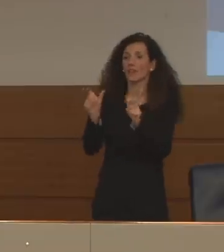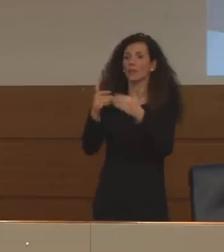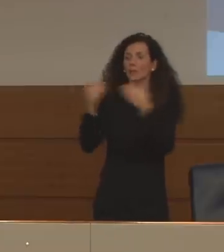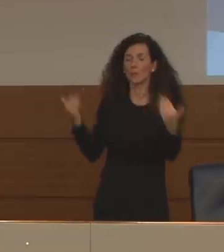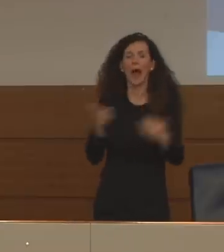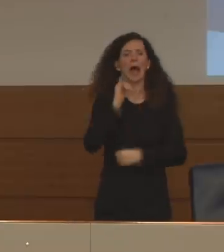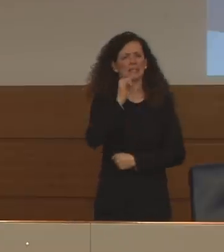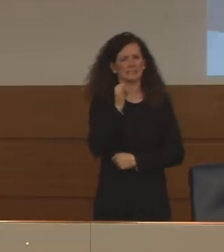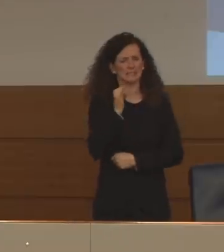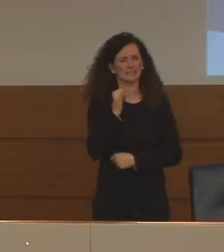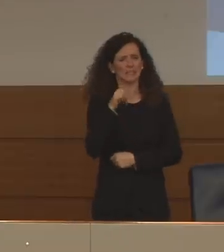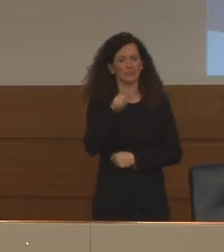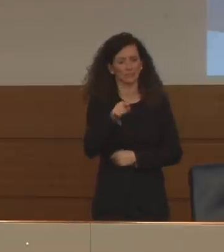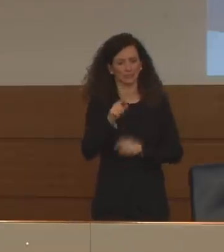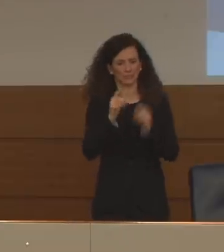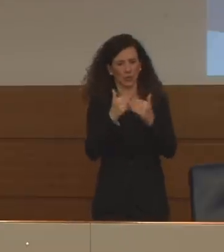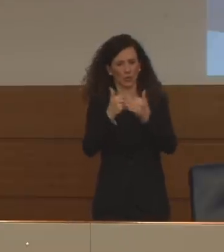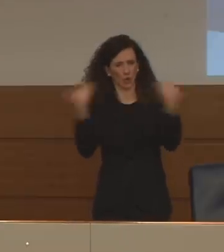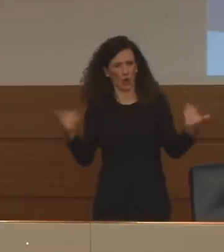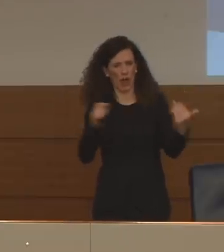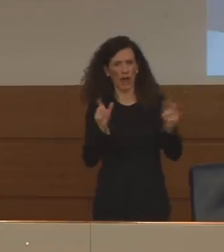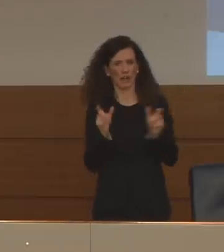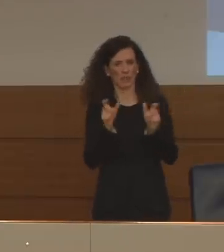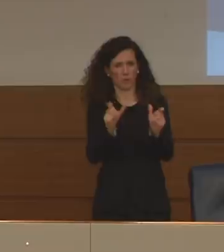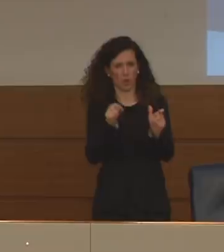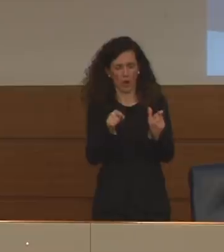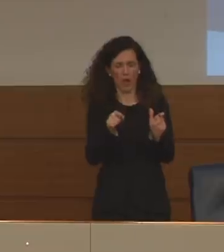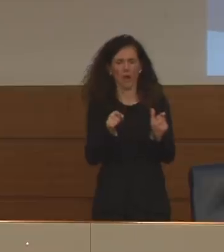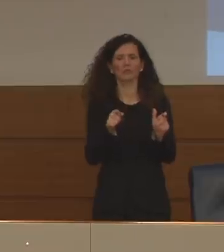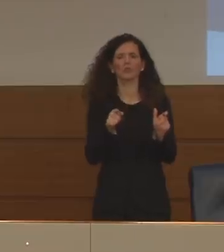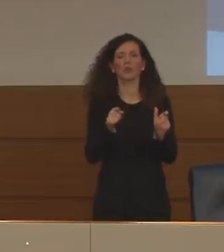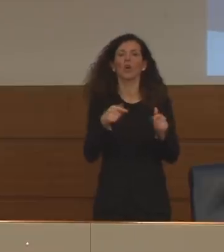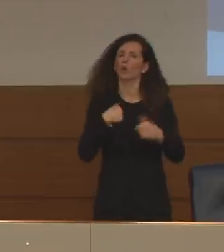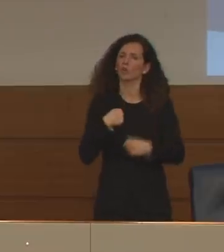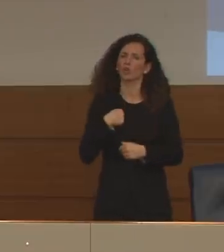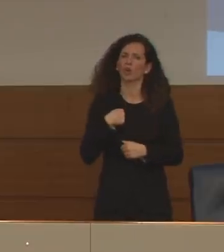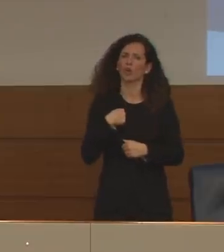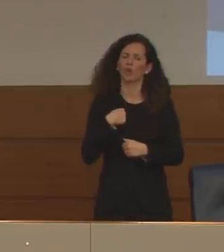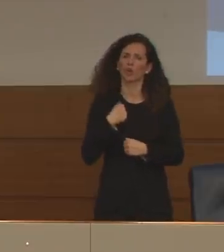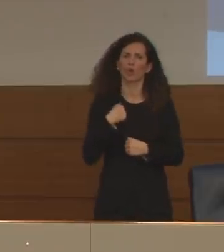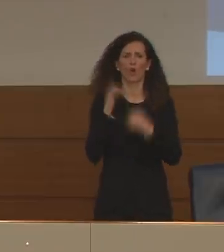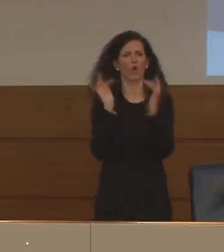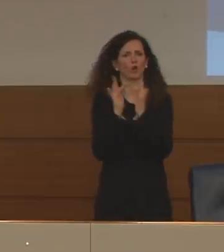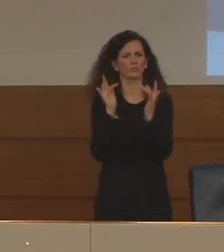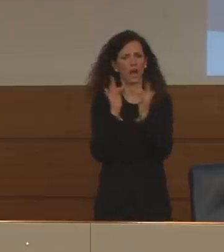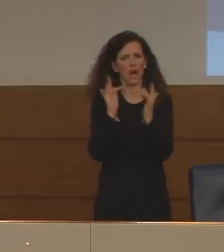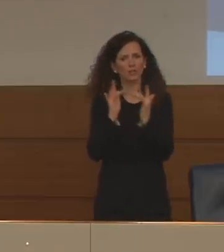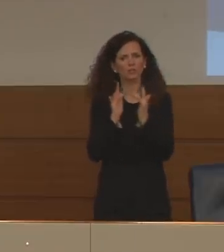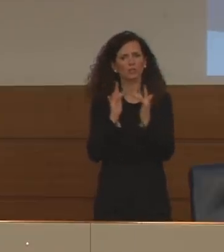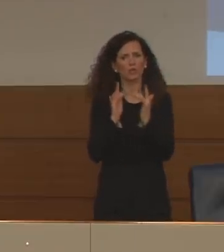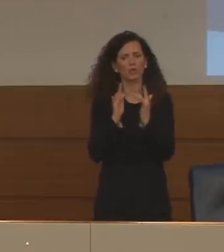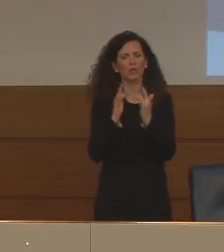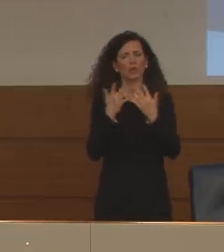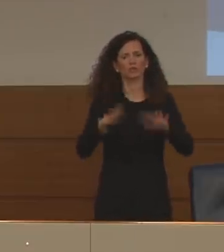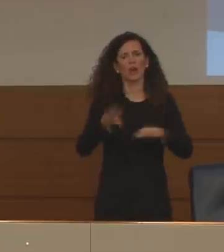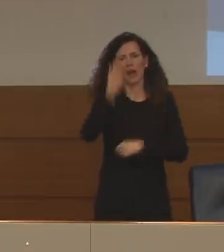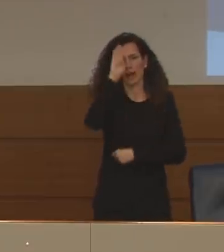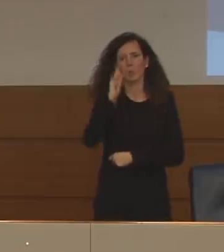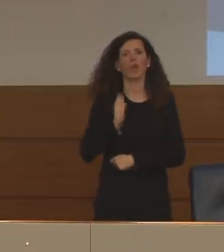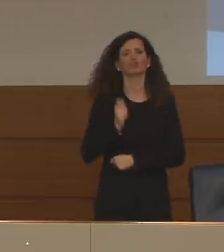Io sono in contatto con il capo dell'Agenzia delle dogane,